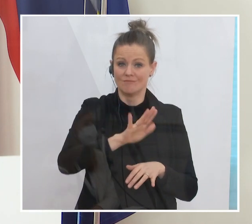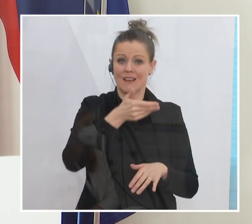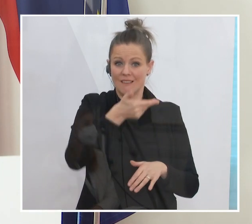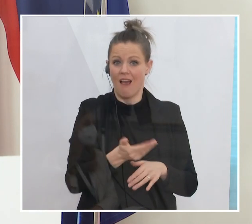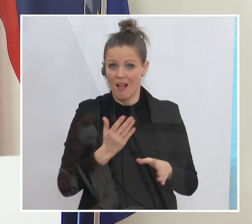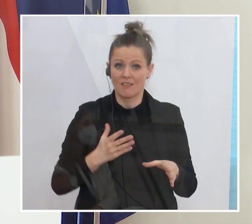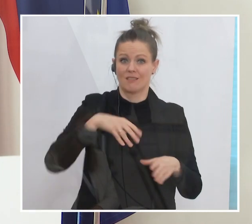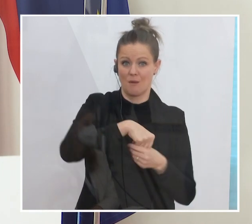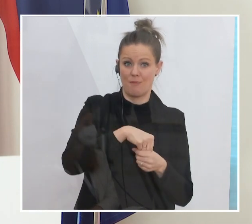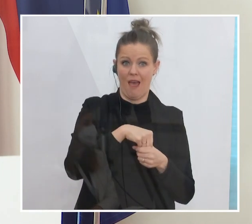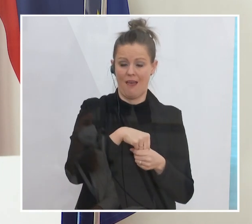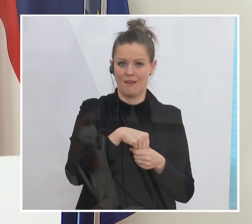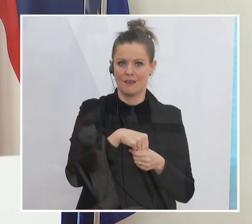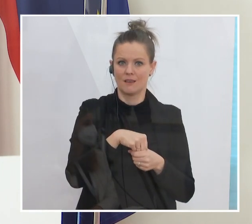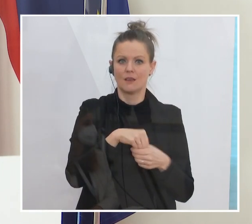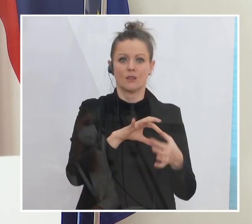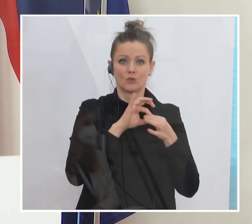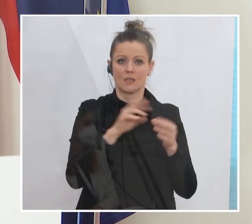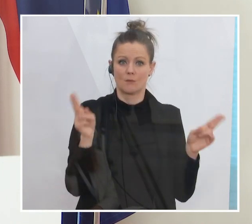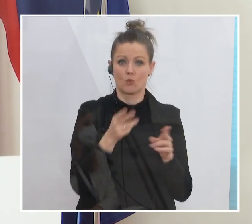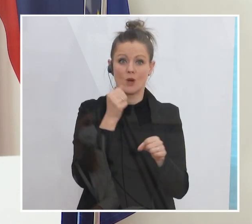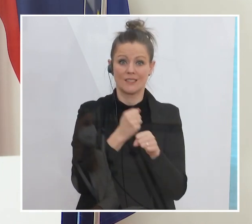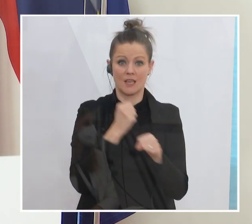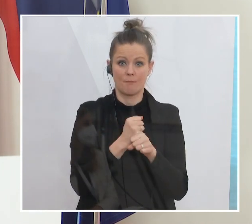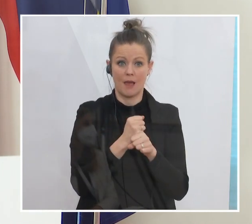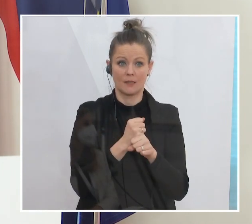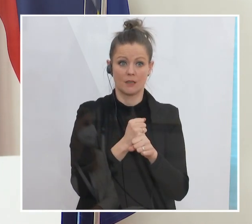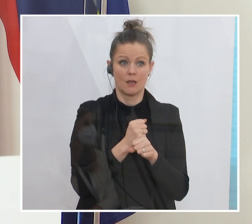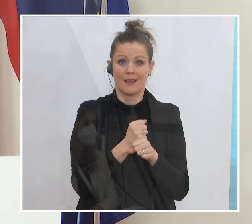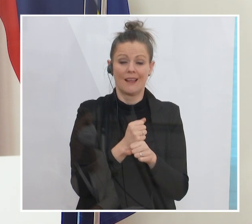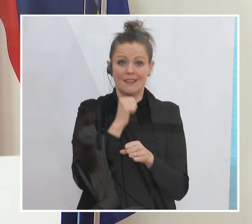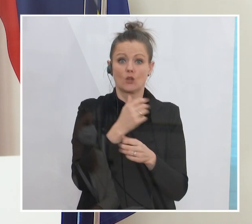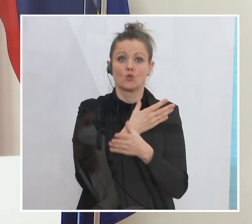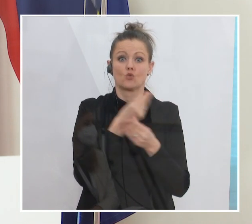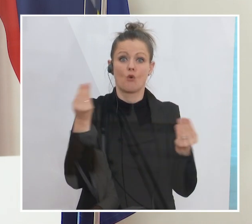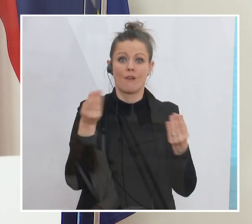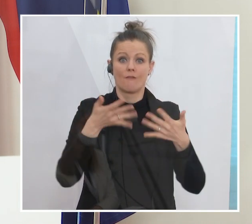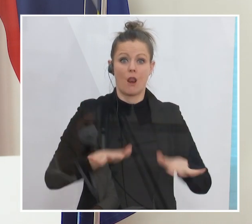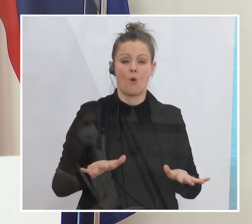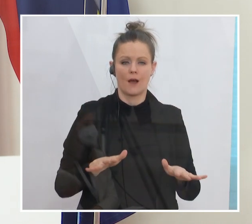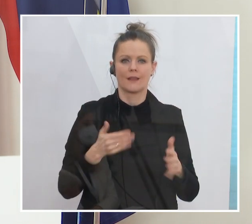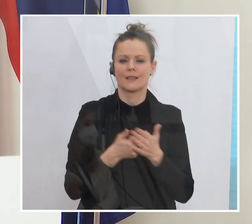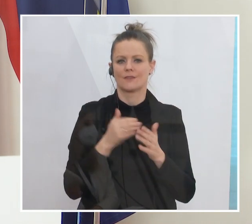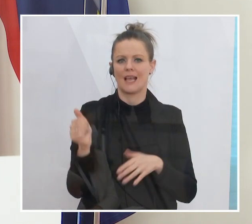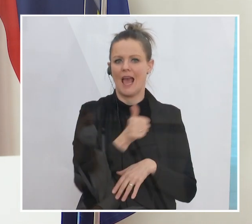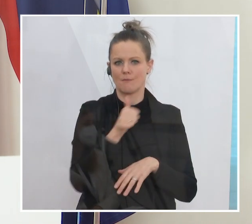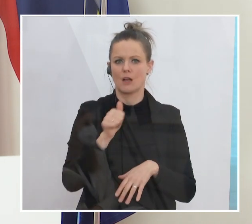sehen, auch in Kurzarbeit nicht einen zu großen Einbruch haben, wollen wir hier einmalig 175 €